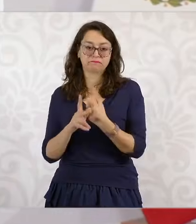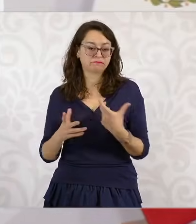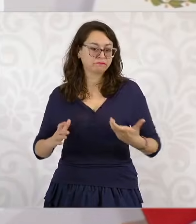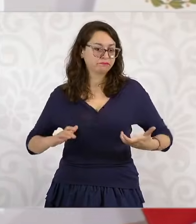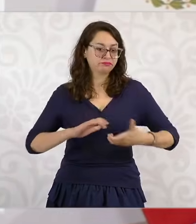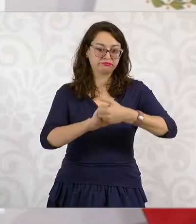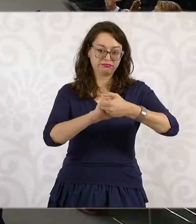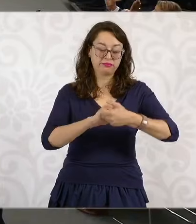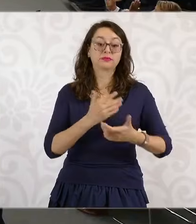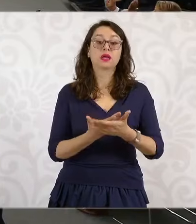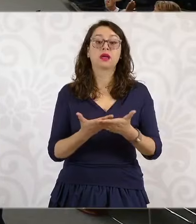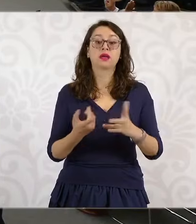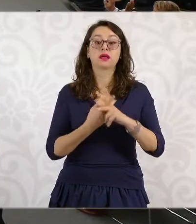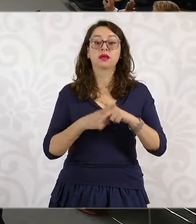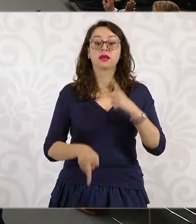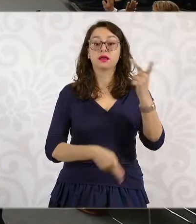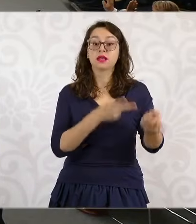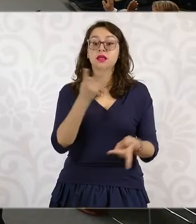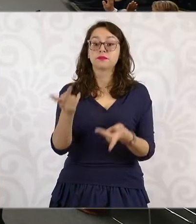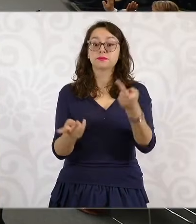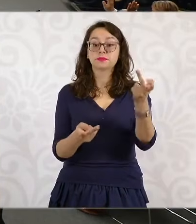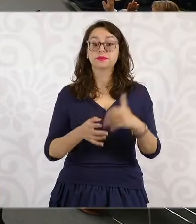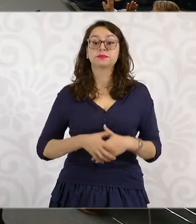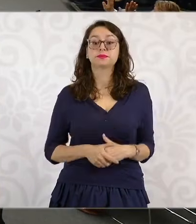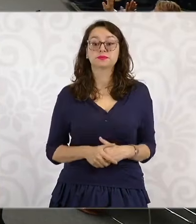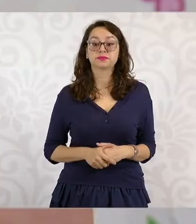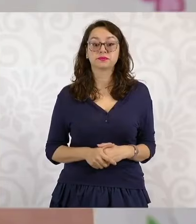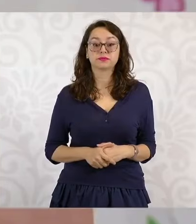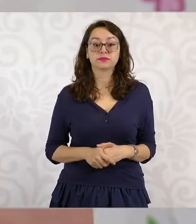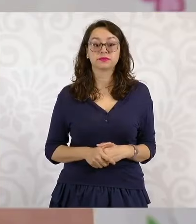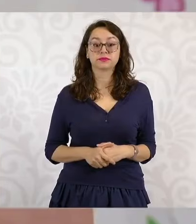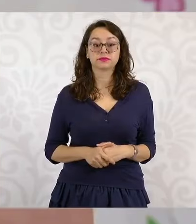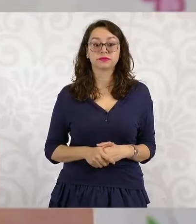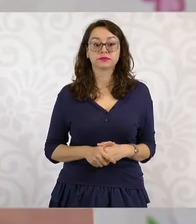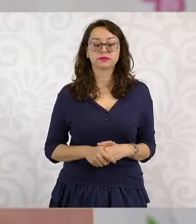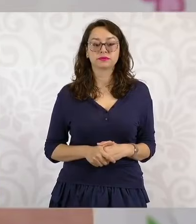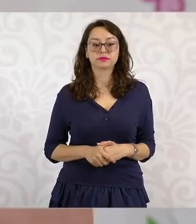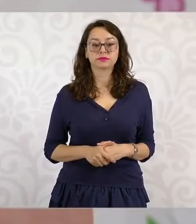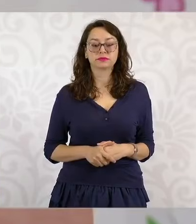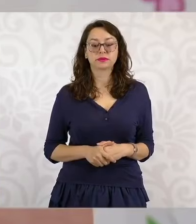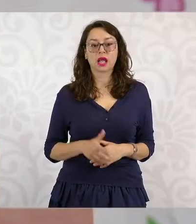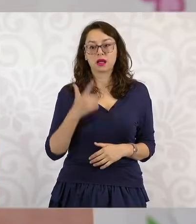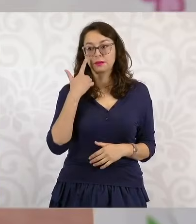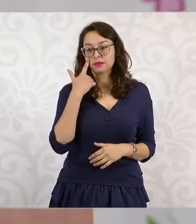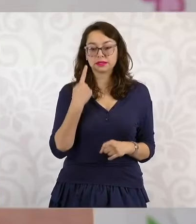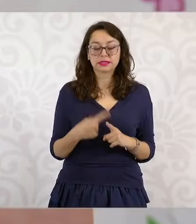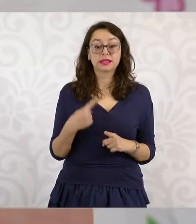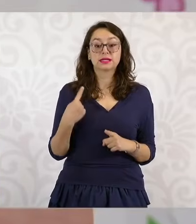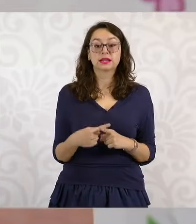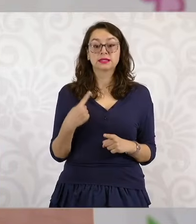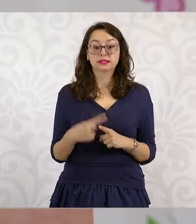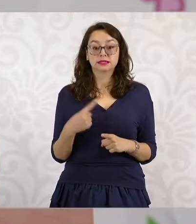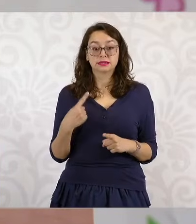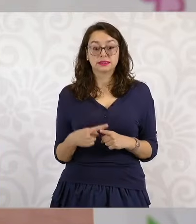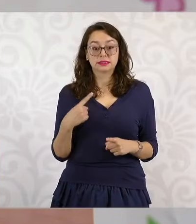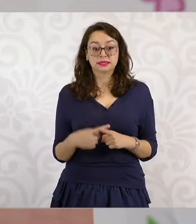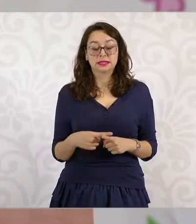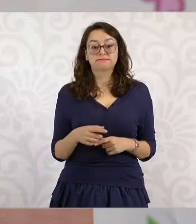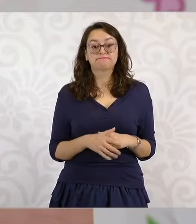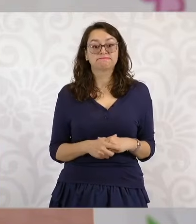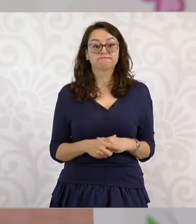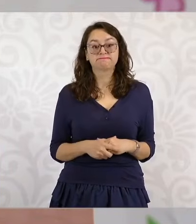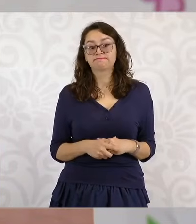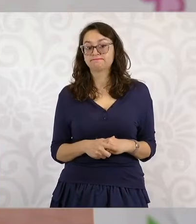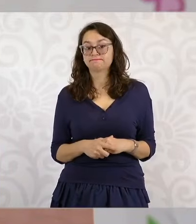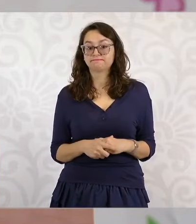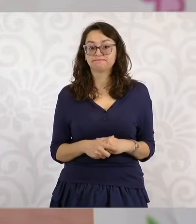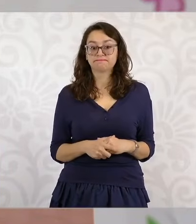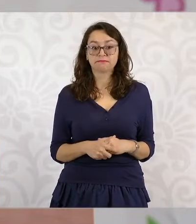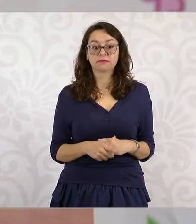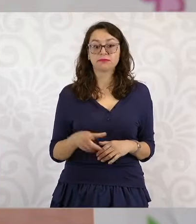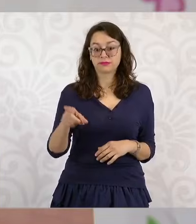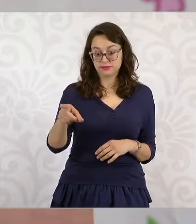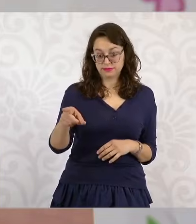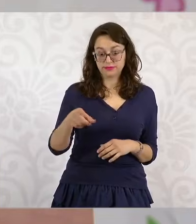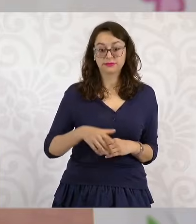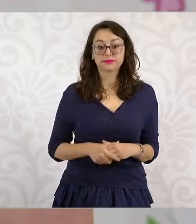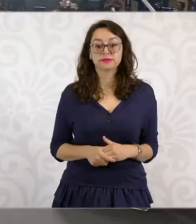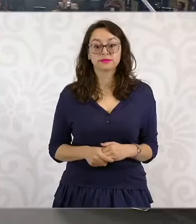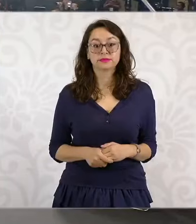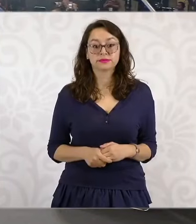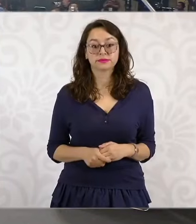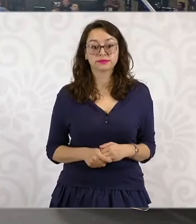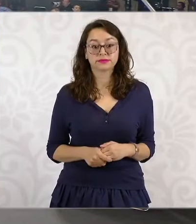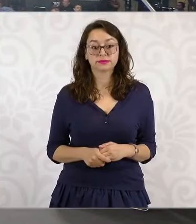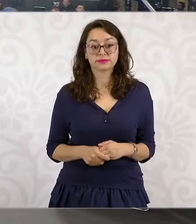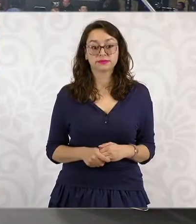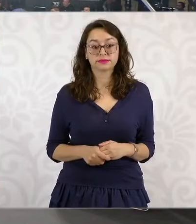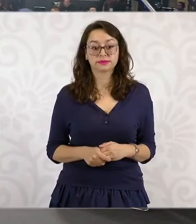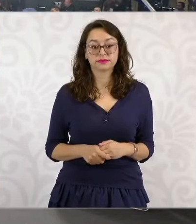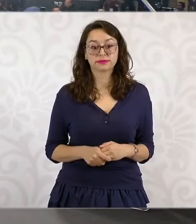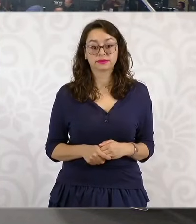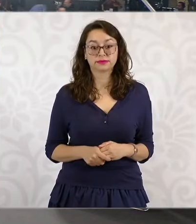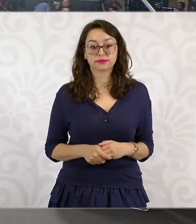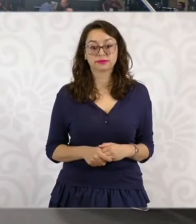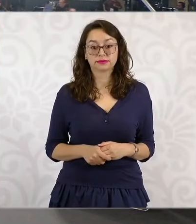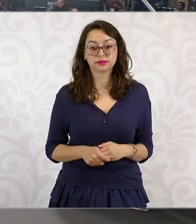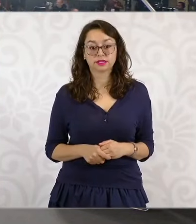preguntas. Vamos, eh, a ver, a ver de este lado. Ay, a ver dónde vamos. A ver, aquí la acompañera.